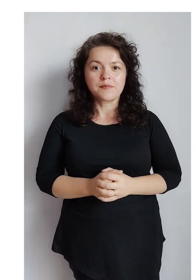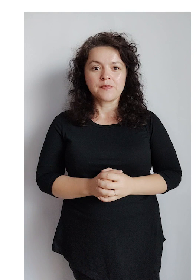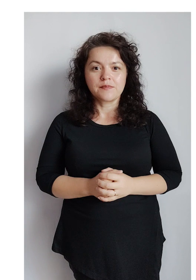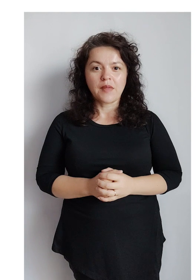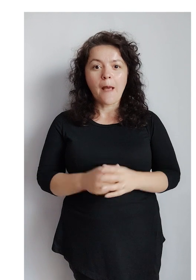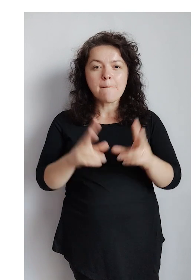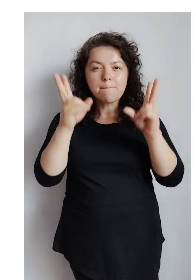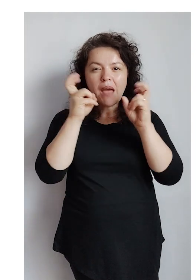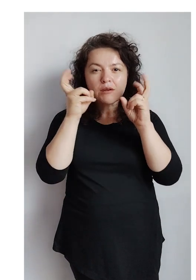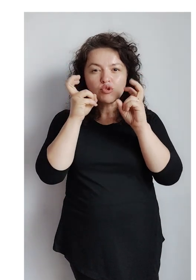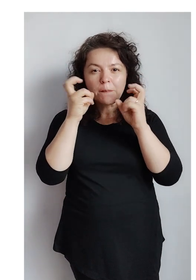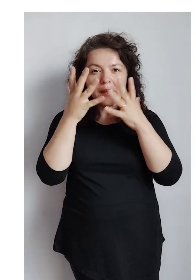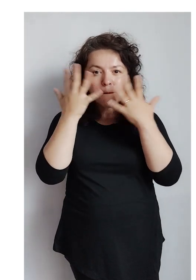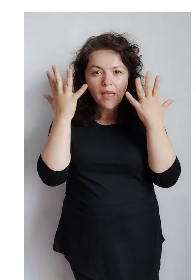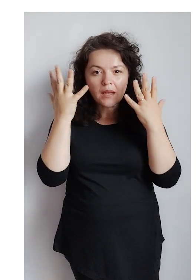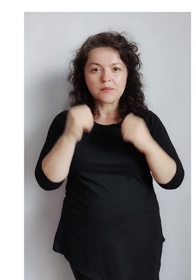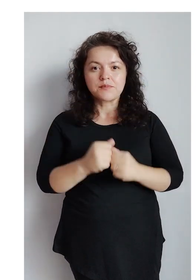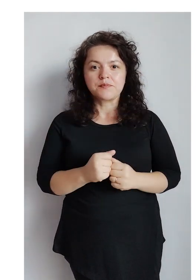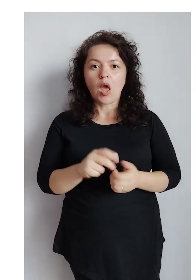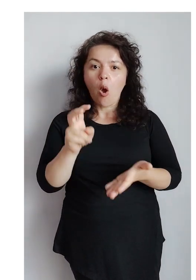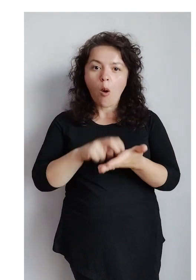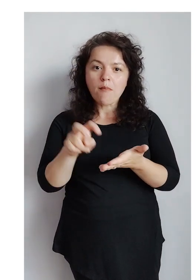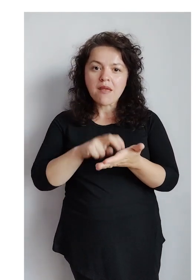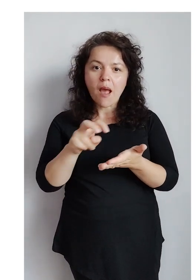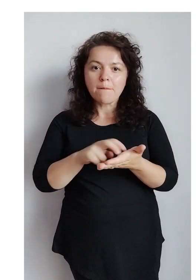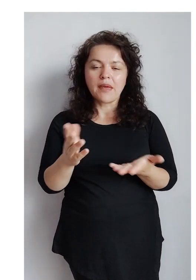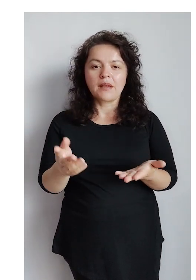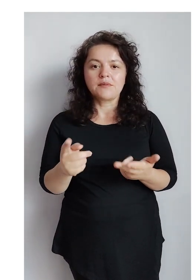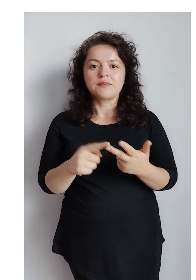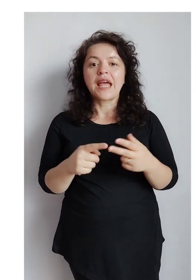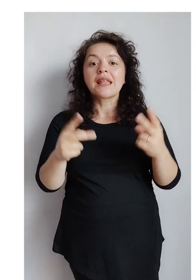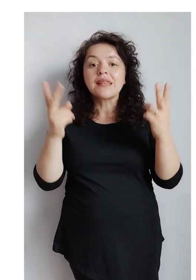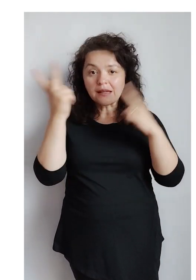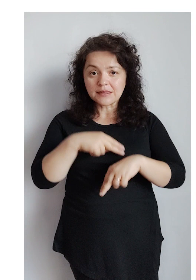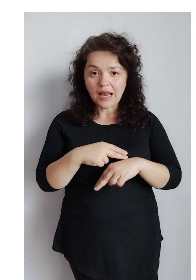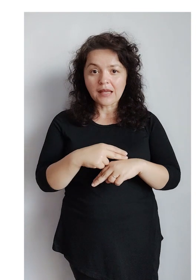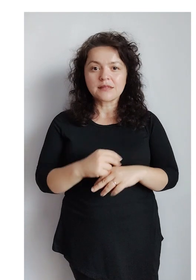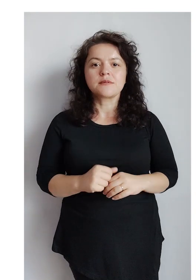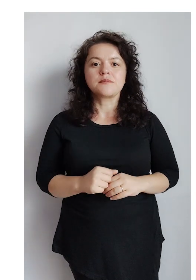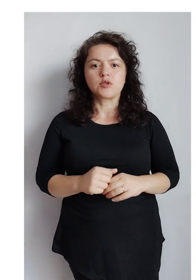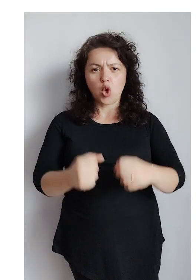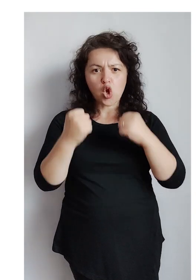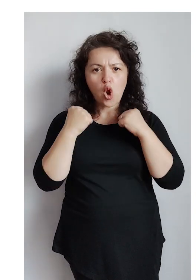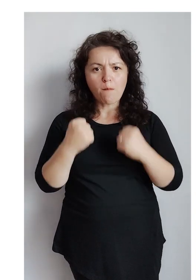1. Perceptibil 2. Operabil 3. Deînțeles 4. Robust